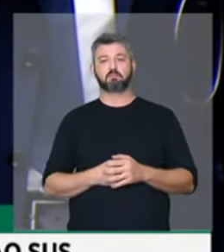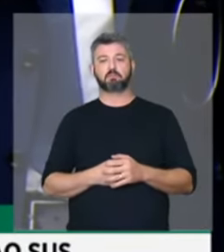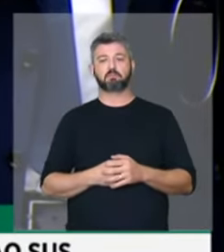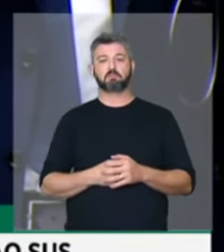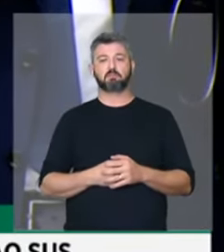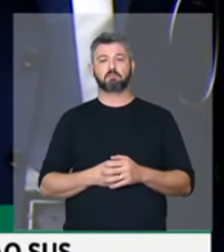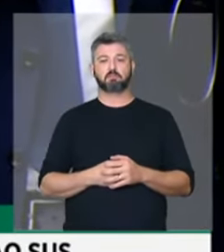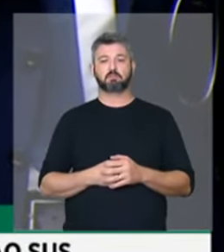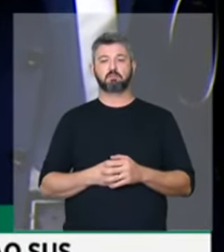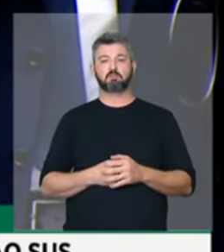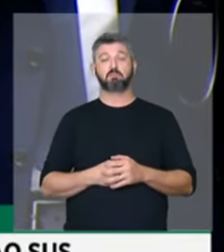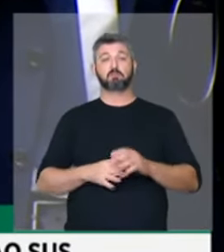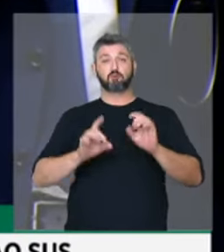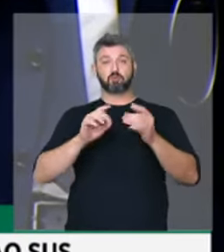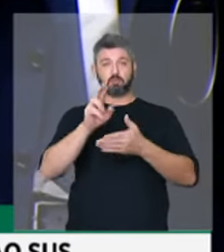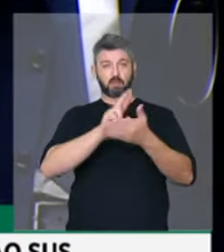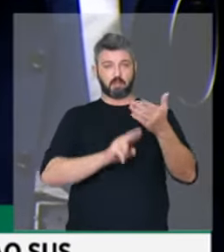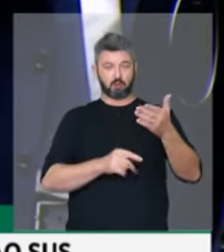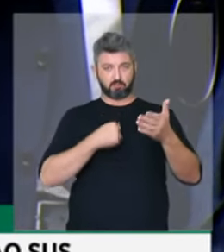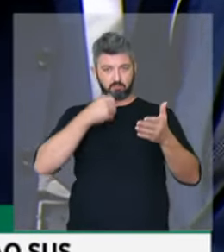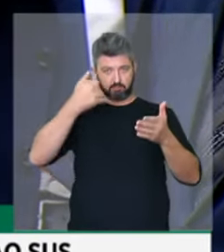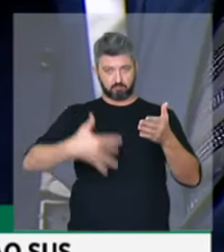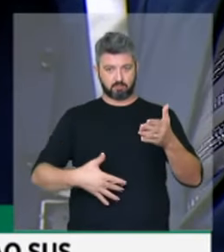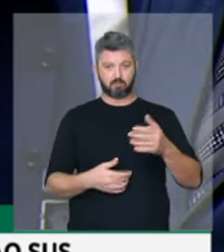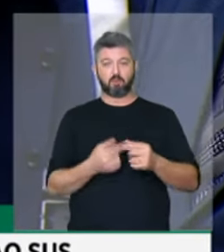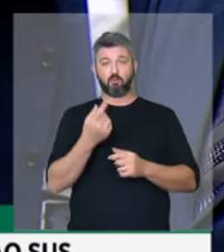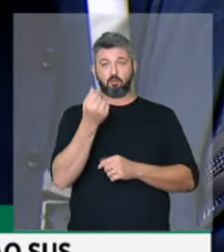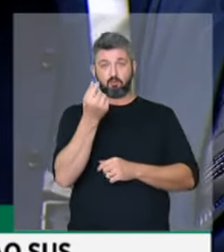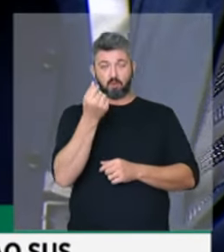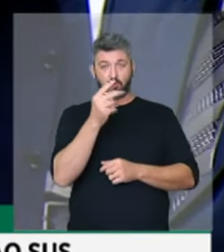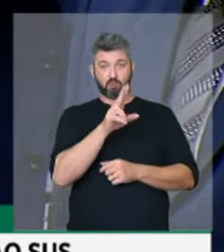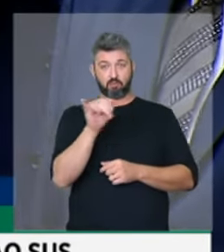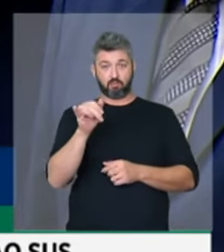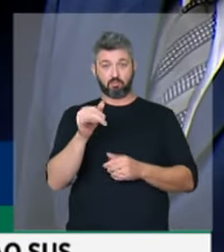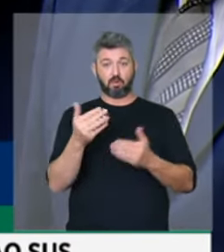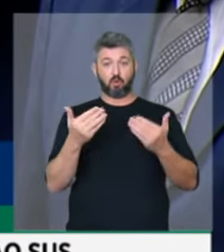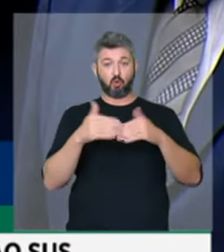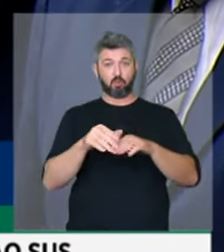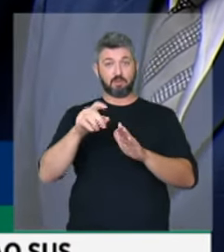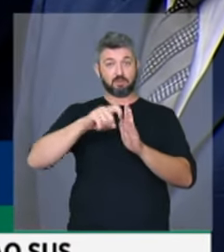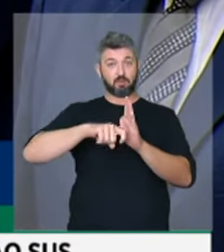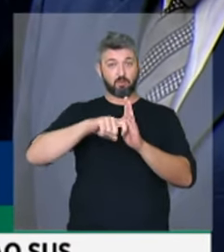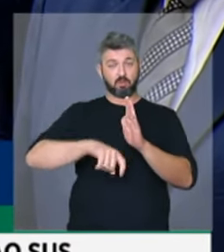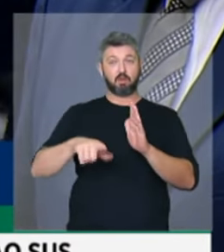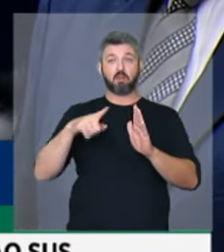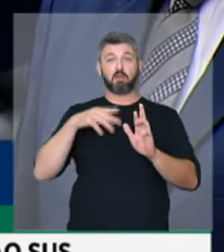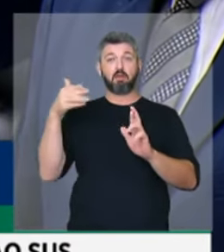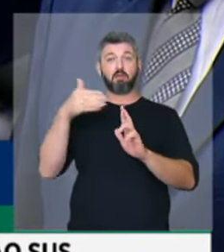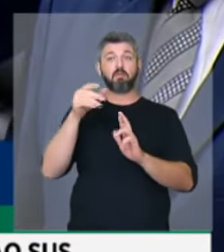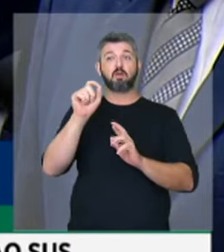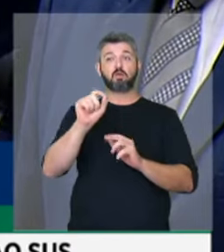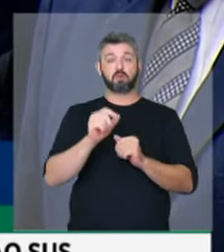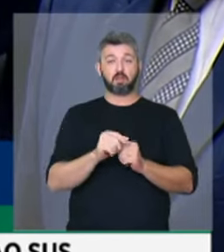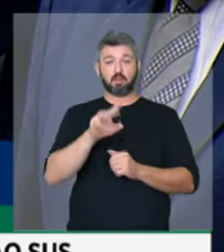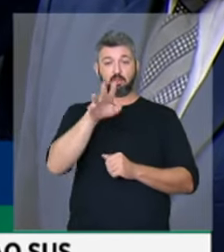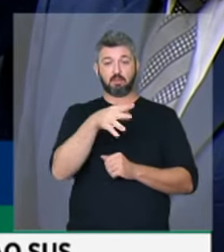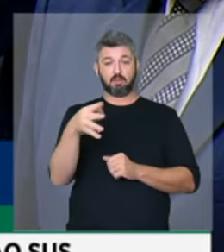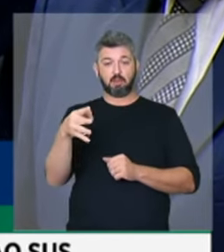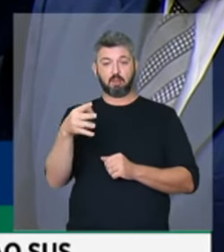O. OS VALORES QUE SOFRER ÃO COMPENSAÇÃO TRIBUTÁRIA TERÃO COMO REFERÊNCIA A TABELA DE REMUNERAÇÃO DAS OPERADORAS DE PLANO DE SAÚDE REGULADAS PELA AGÊNCIA